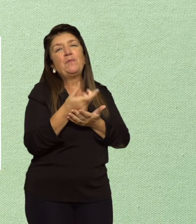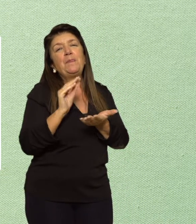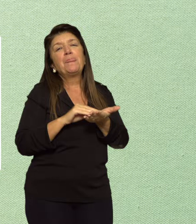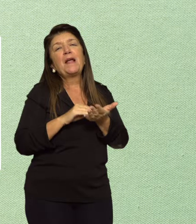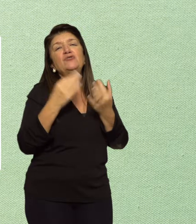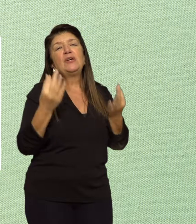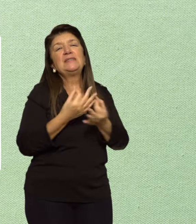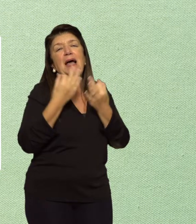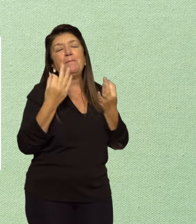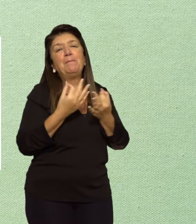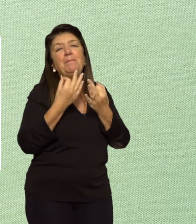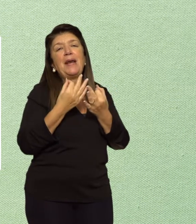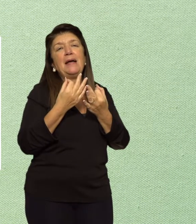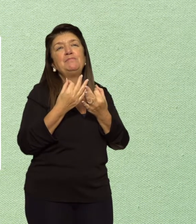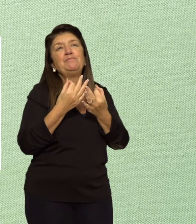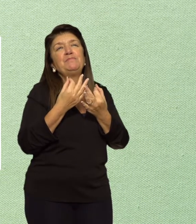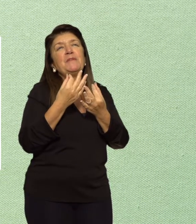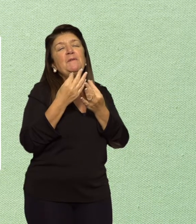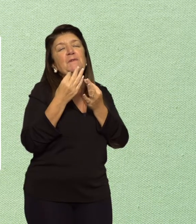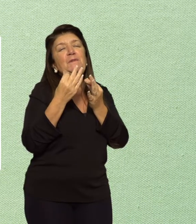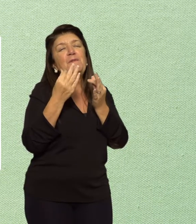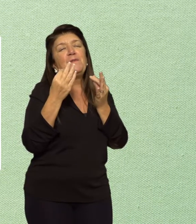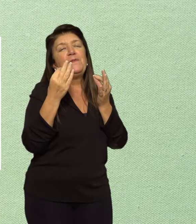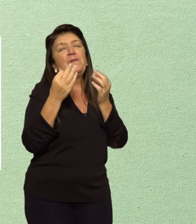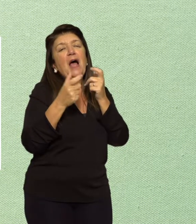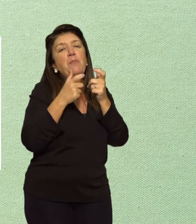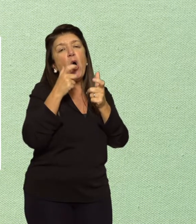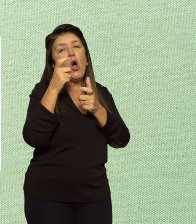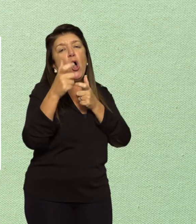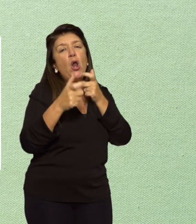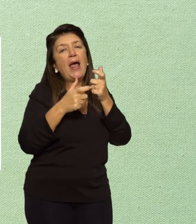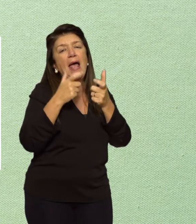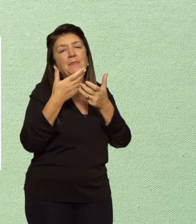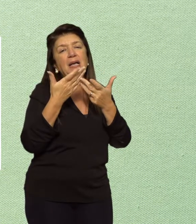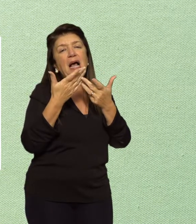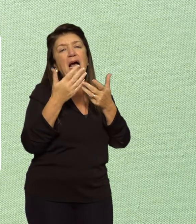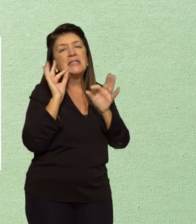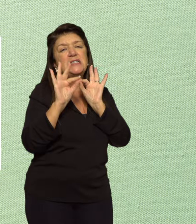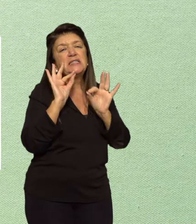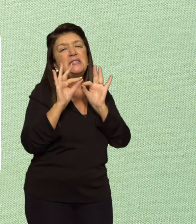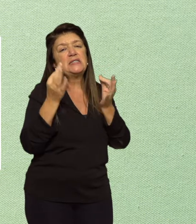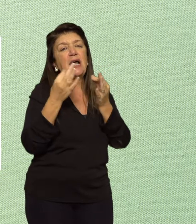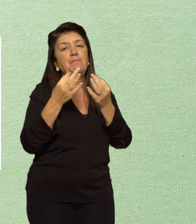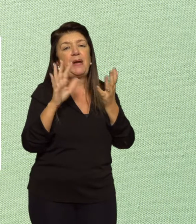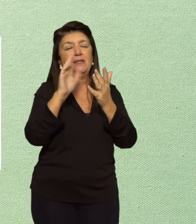filino di di polemica dietro anche giornate come quella come quella di oggi o anche dietro la